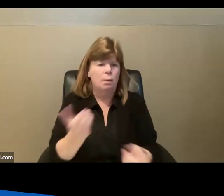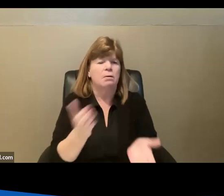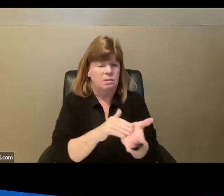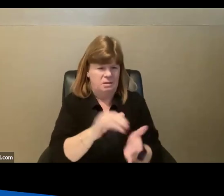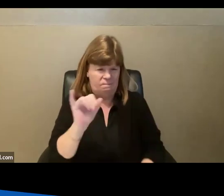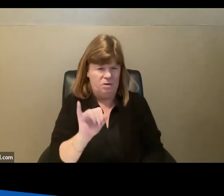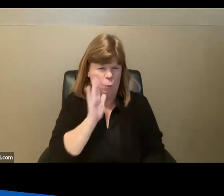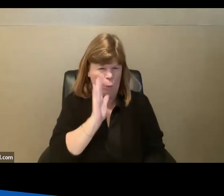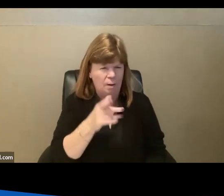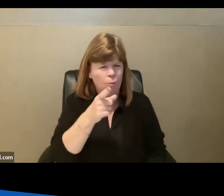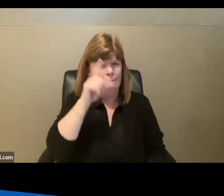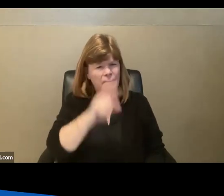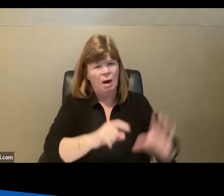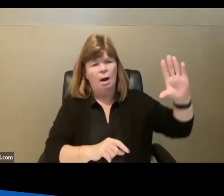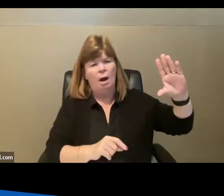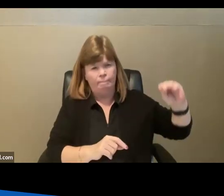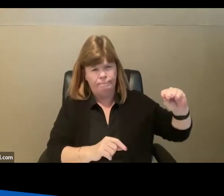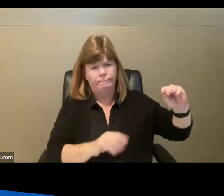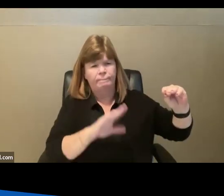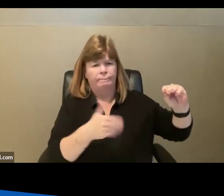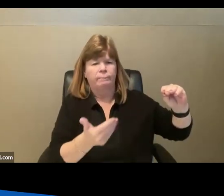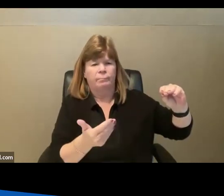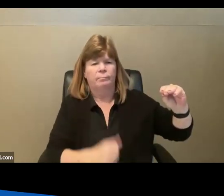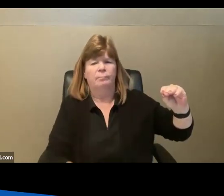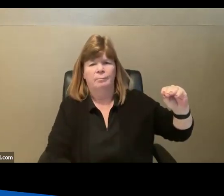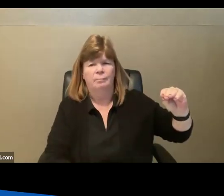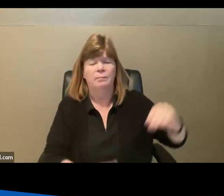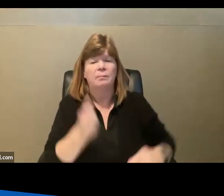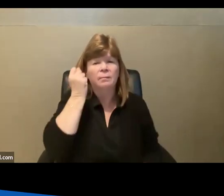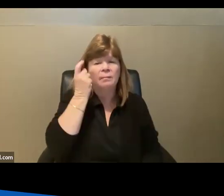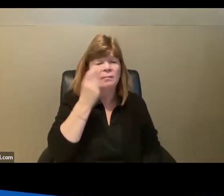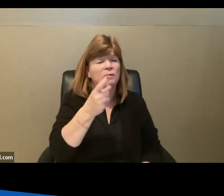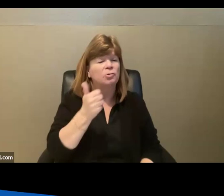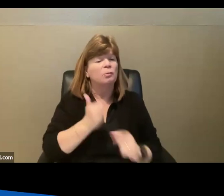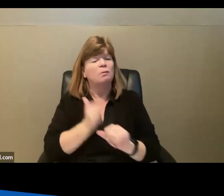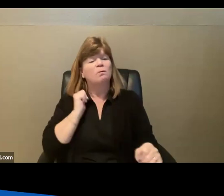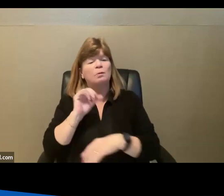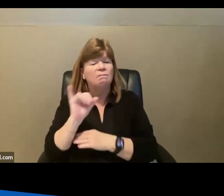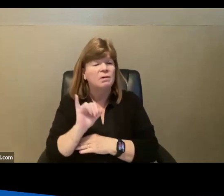Tienes que tomar todo el tratamiento de medicamentos. Ahora quieres intentar evitar las infecciones para intentar